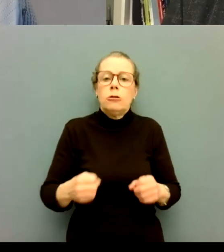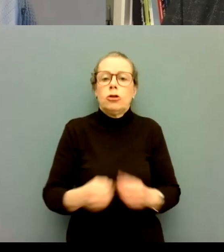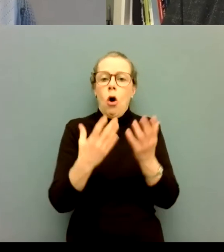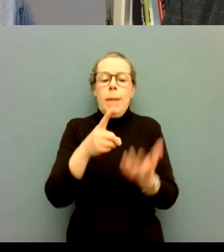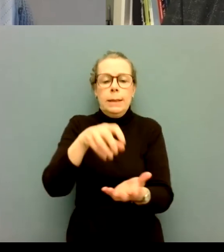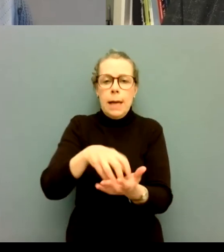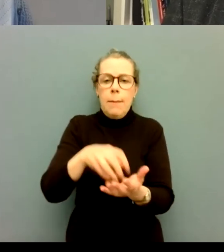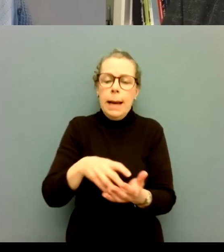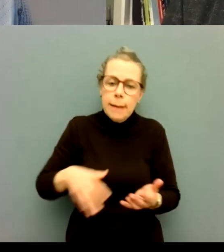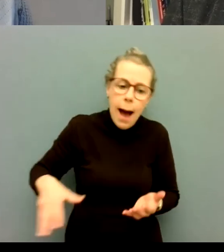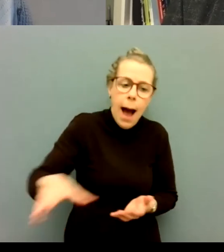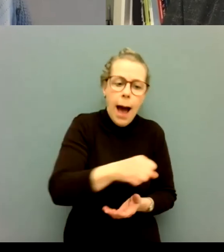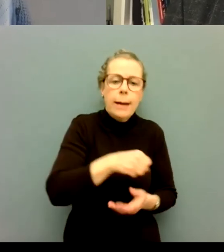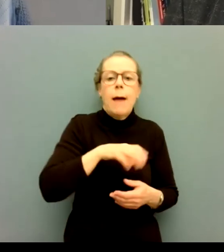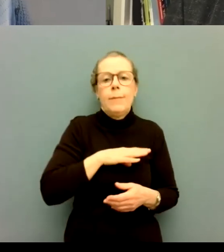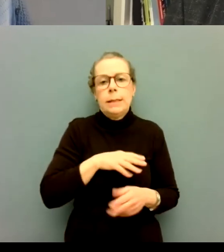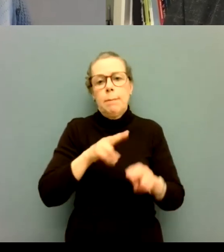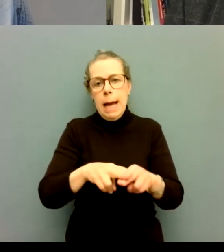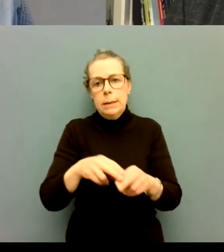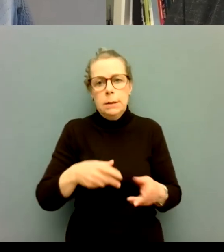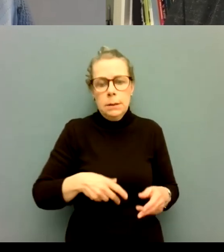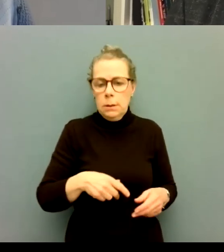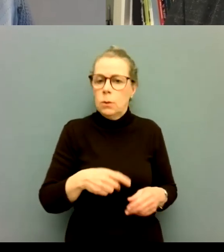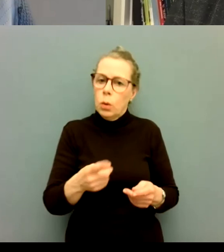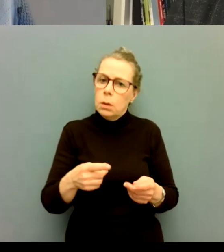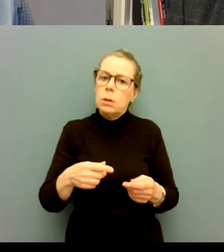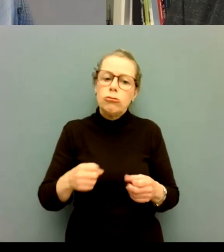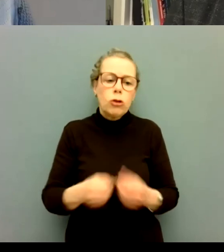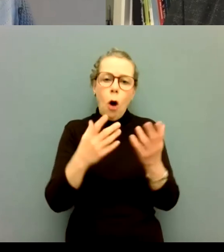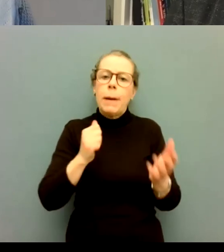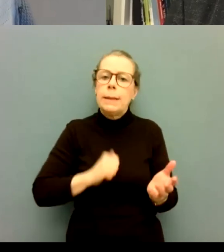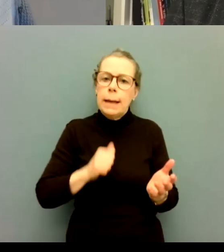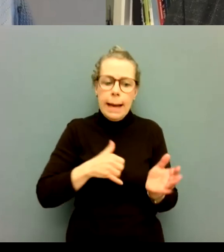skapa ett samhälle där alla får plats. Och skapa tillgänglighet.